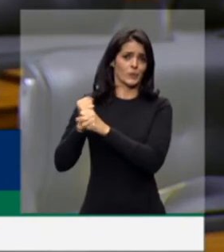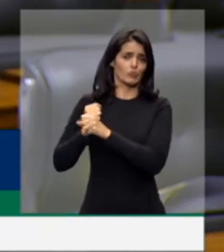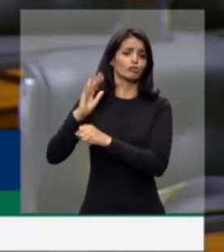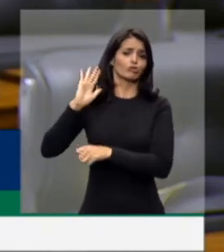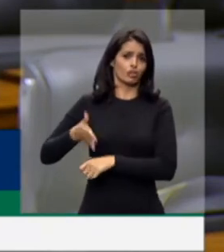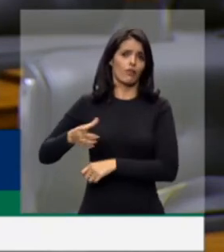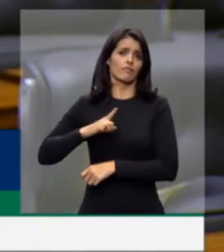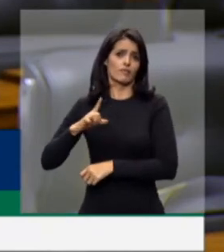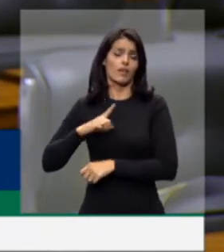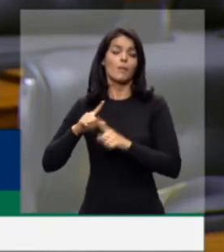TRÊS, ISSO QUE É SUBSÍDIO DEPUTADO JÁ EXISTE HÁ MUITOS